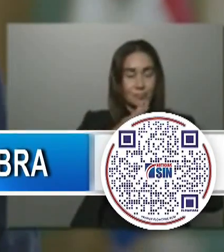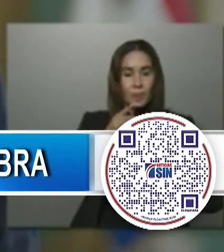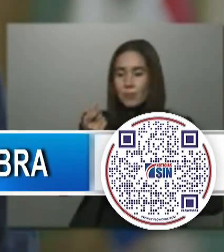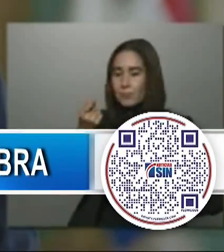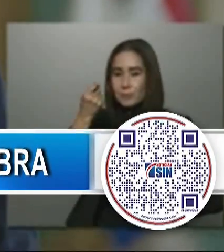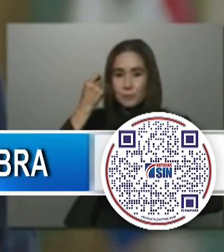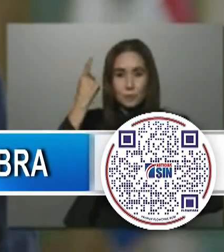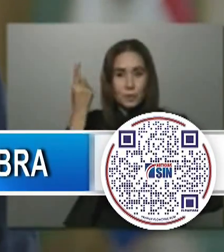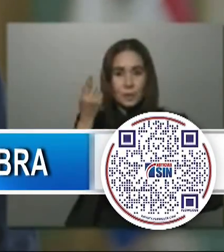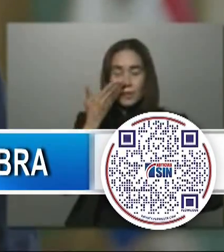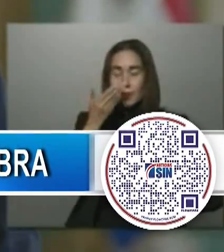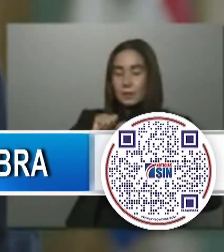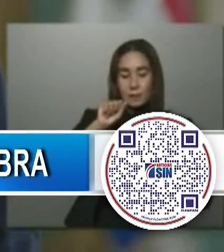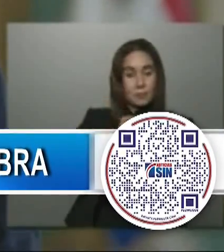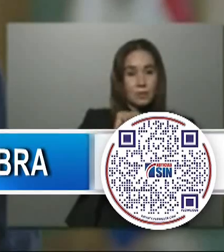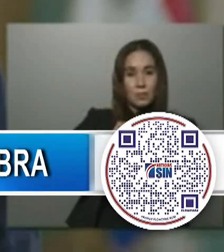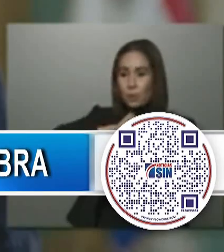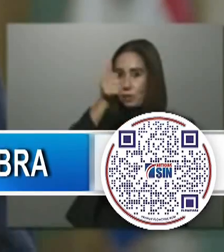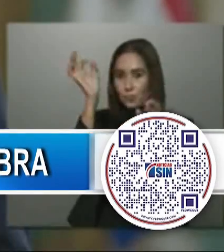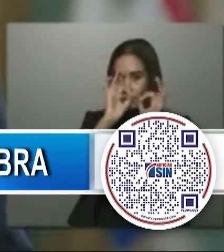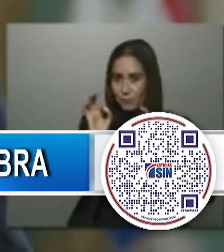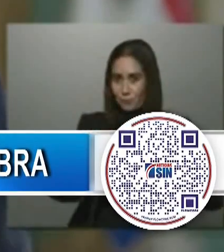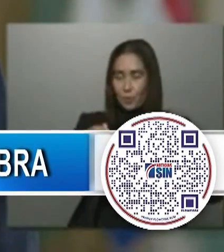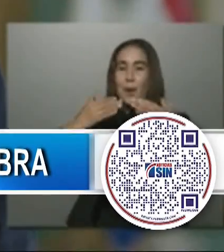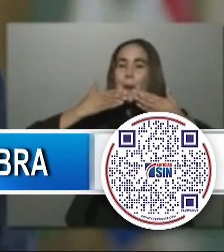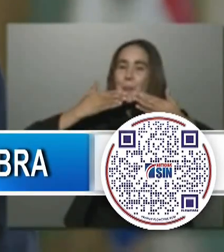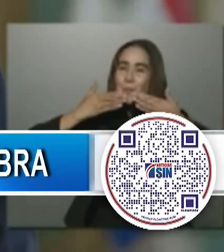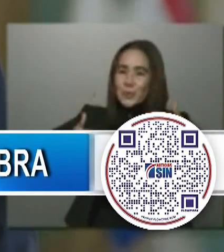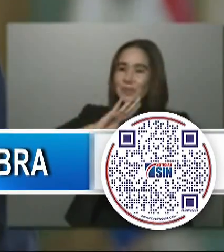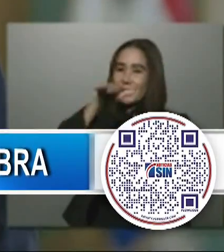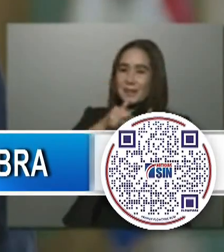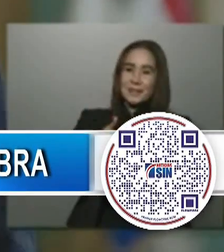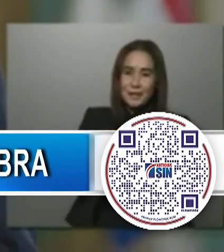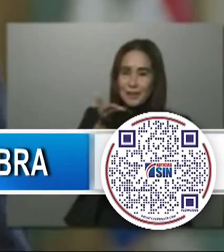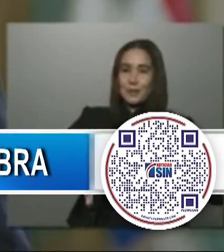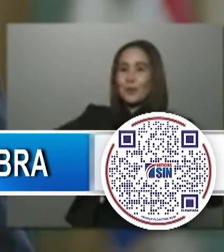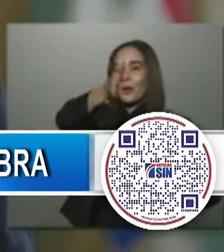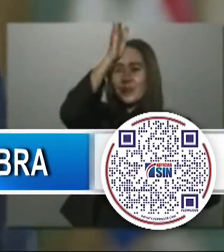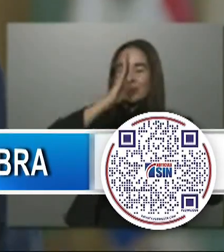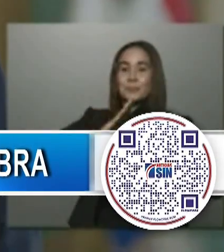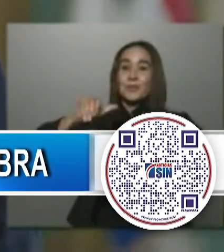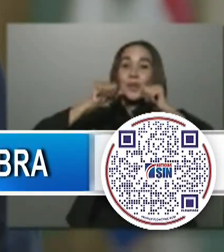ejercicio público de otra manera muchas gracias a todos ya todas y que dios les bendiga siempre